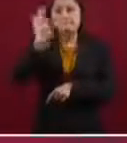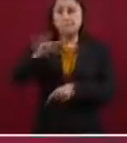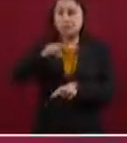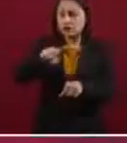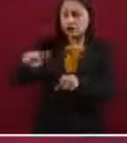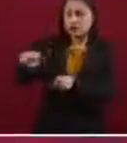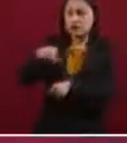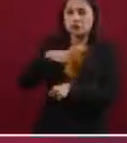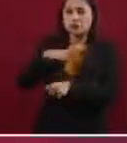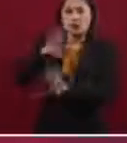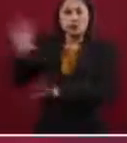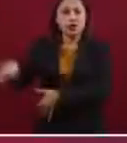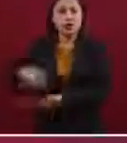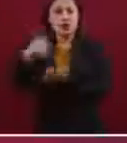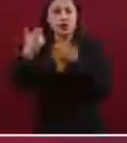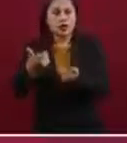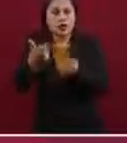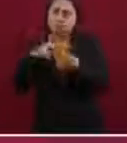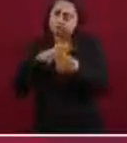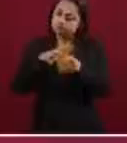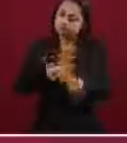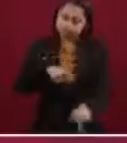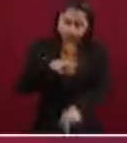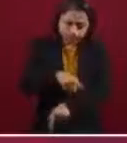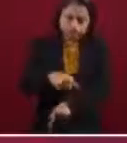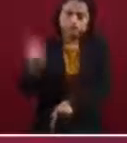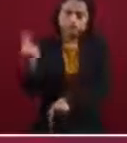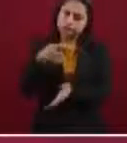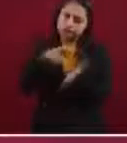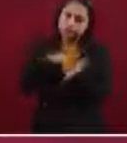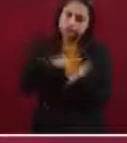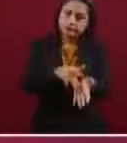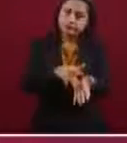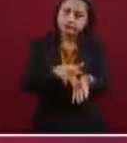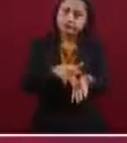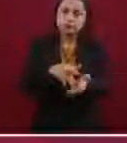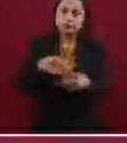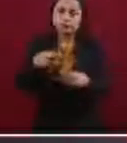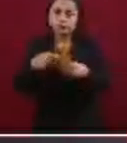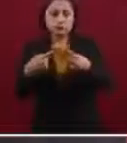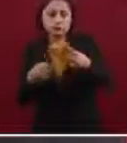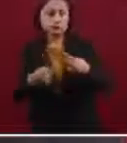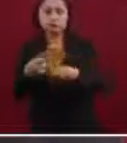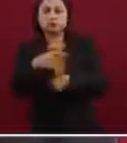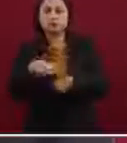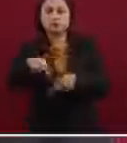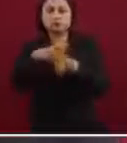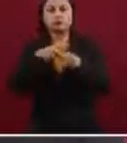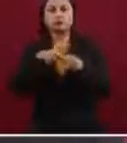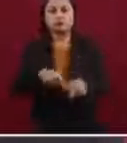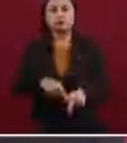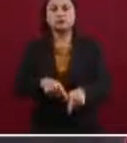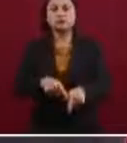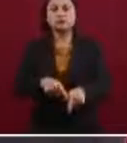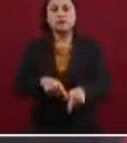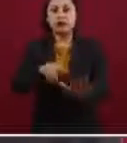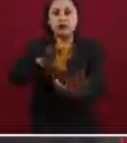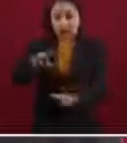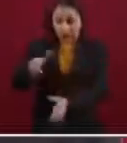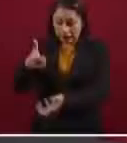no hay límite para esto. ¿De dónde va a salir?